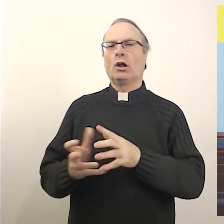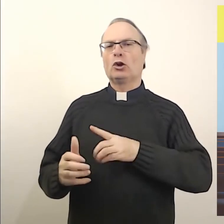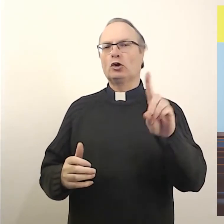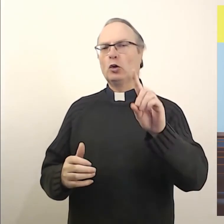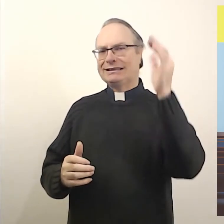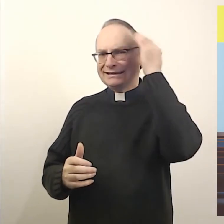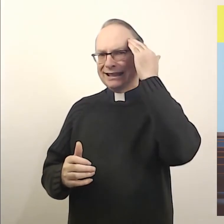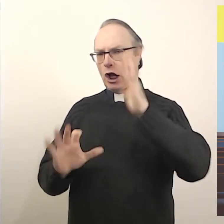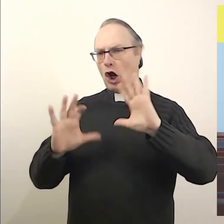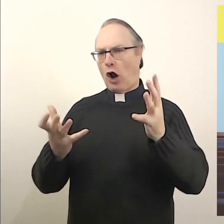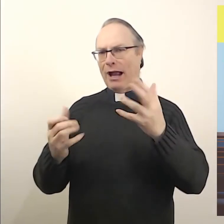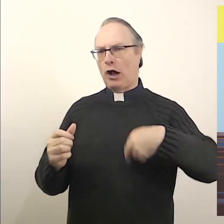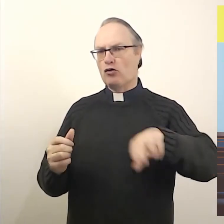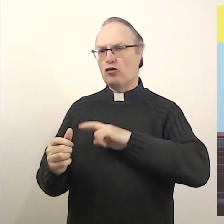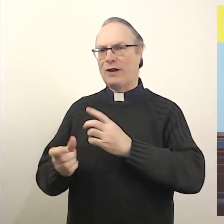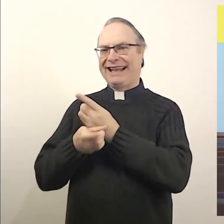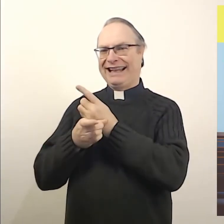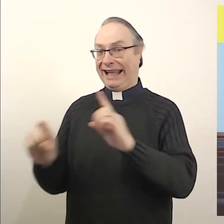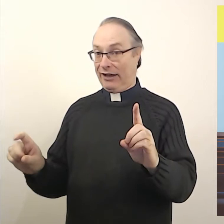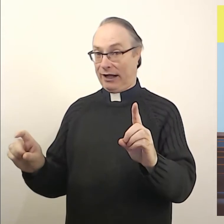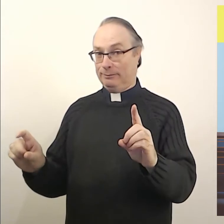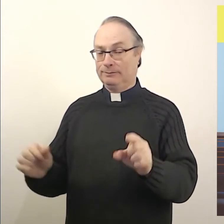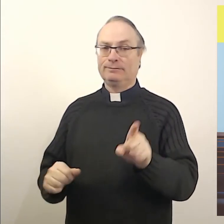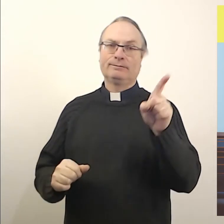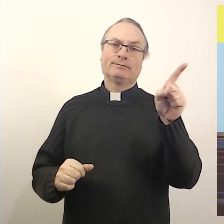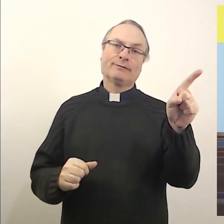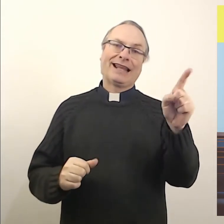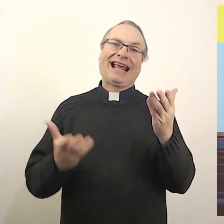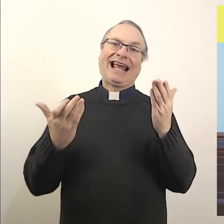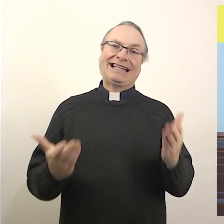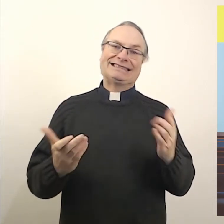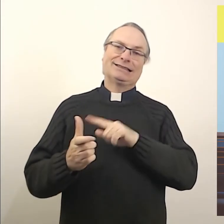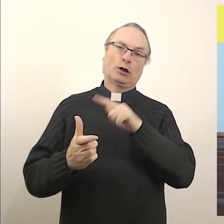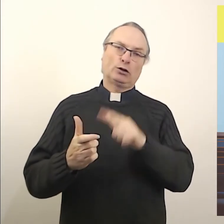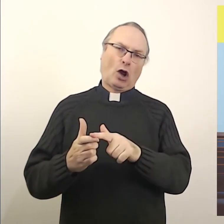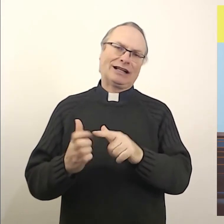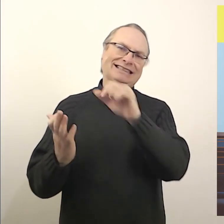Dieu sait comment nous délivrer. Ainsi donc,